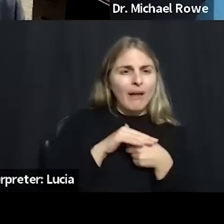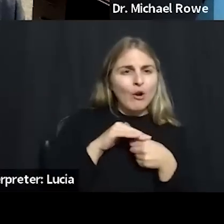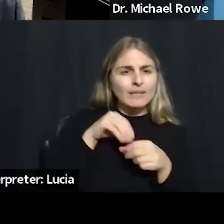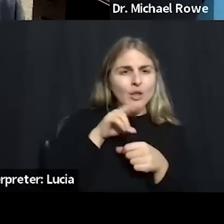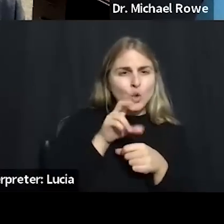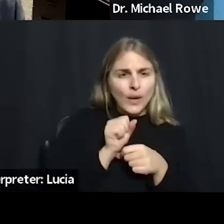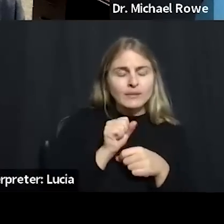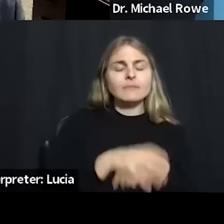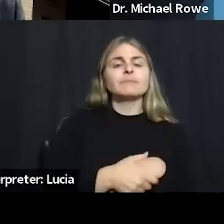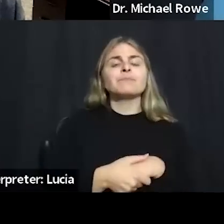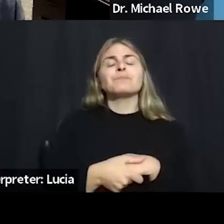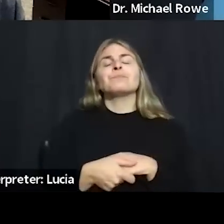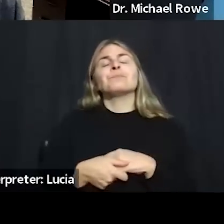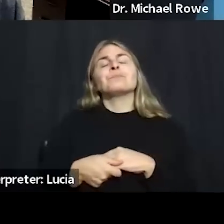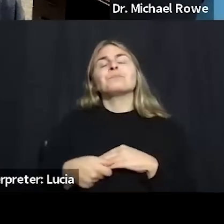Y una de las formas en que ellos...